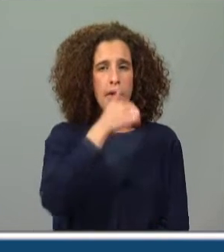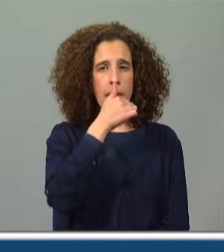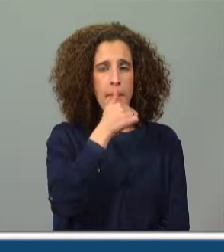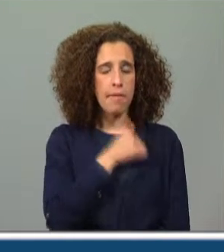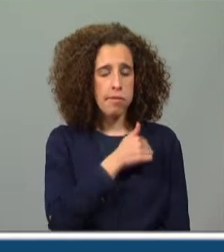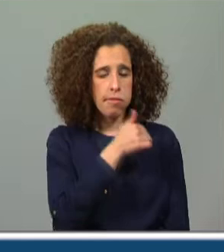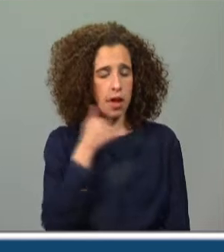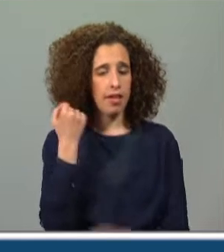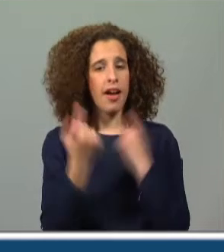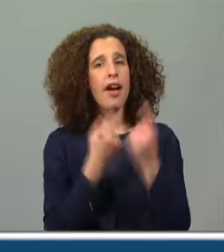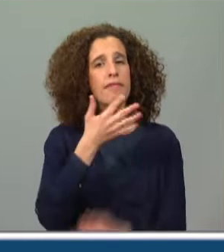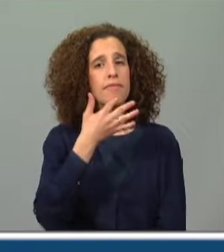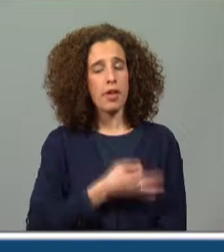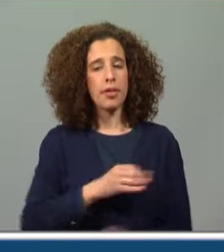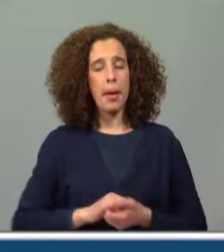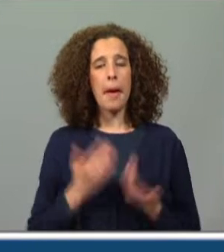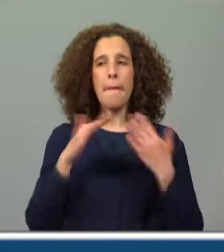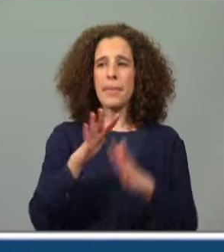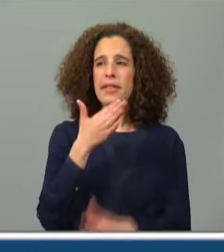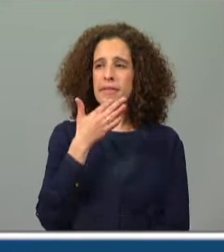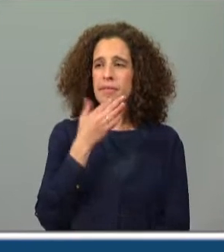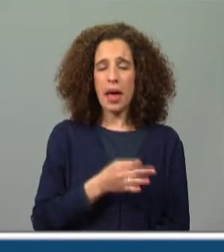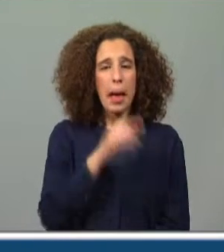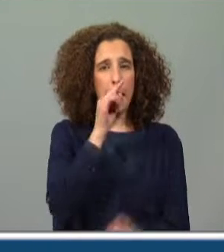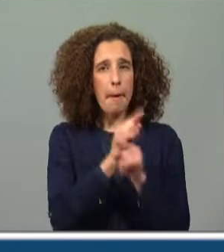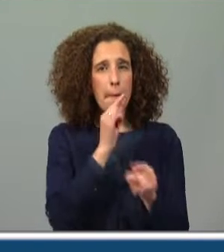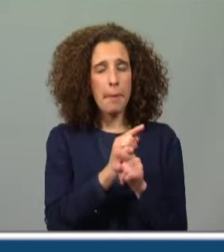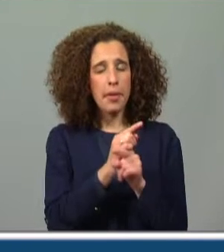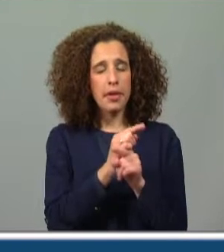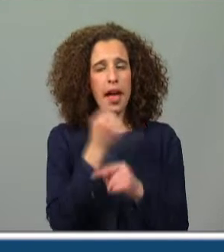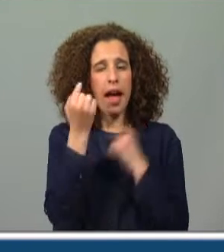adivinho uma se adivinhando mesmo às vezes aceito 占卜者一種猜測甚至有時被接受